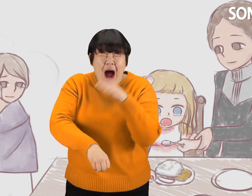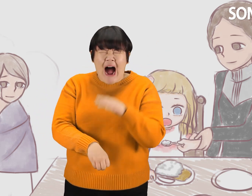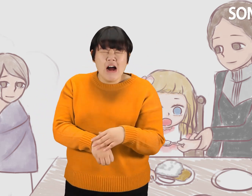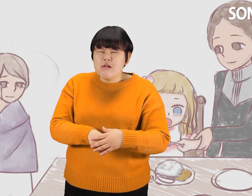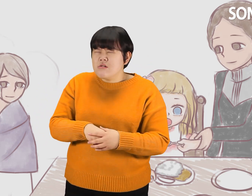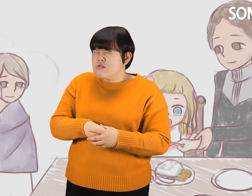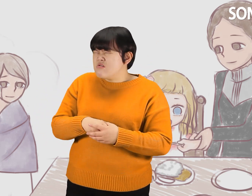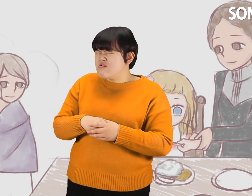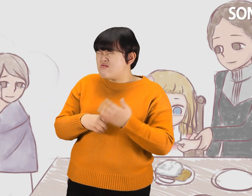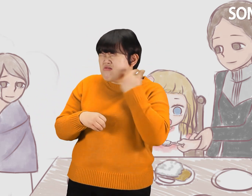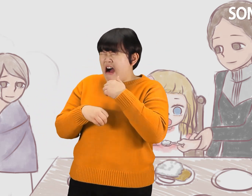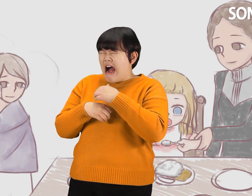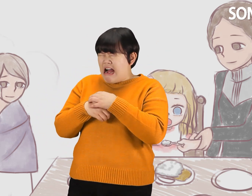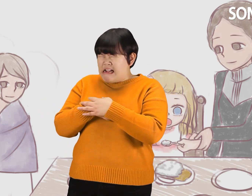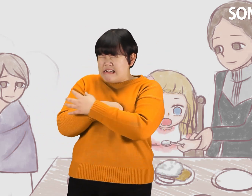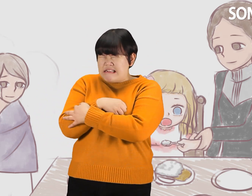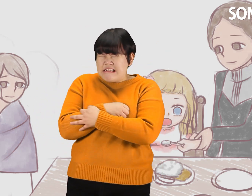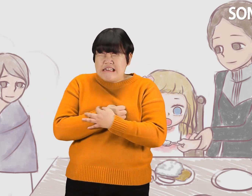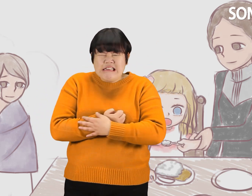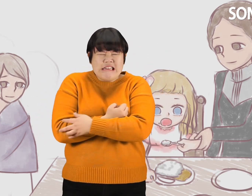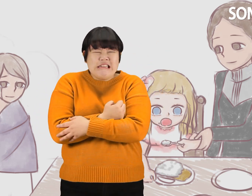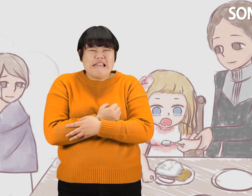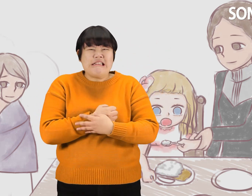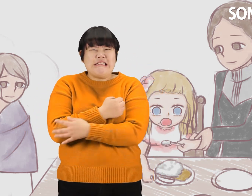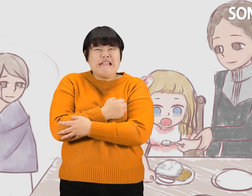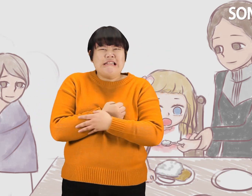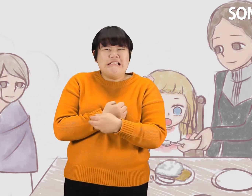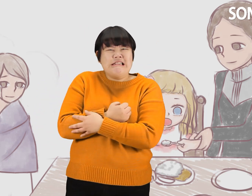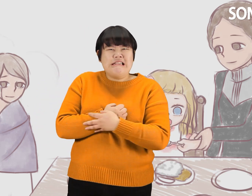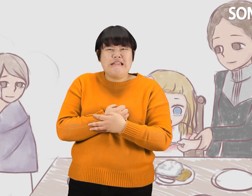先生はヘレンの手を打って注意をしました。